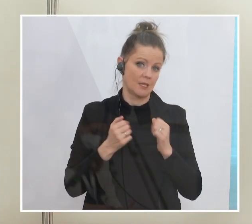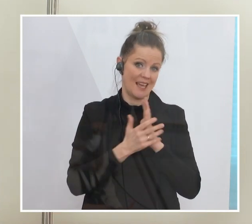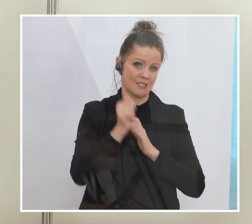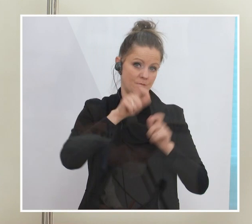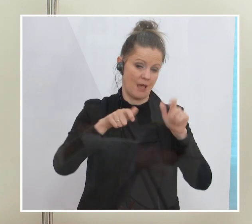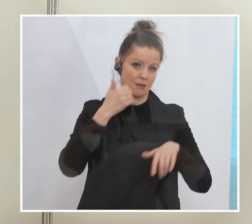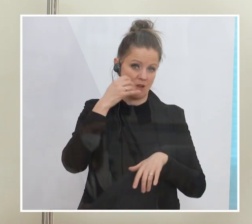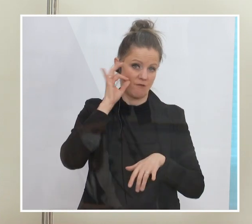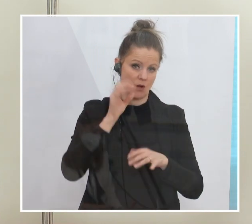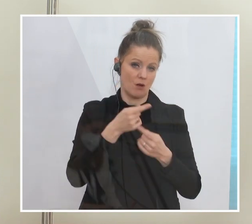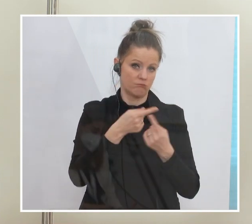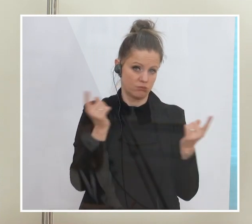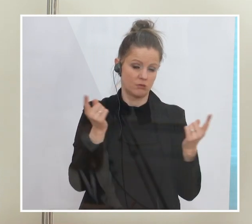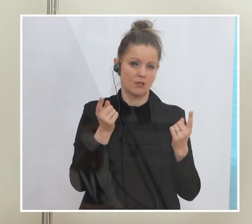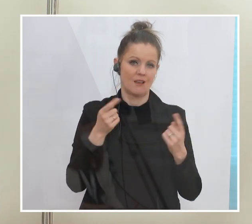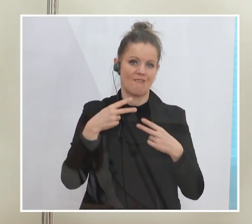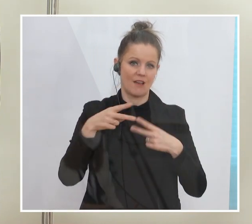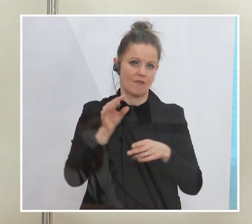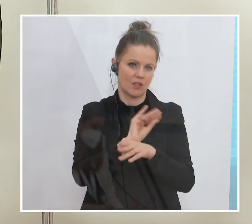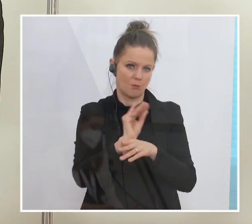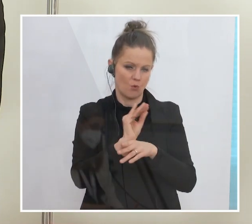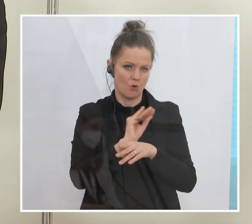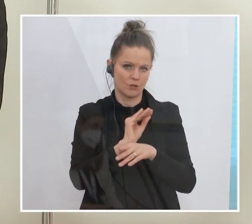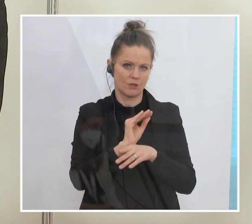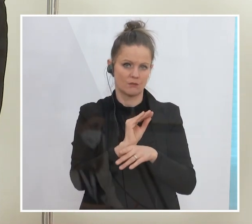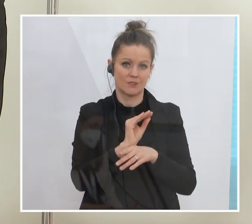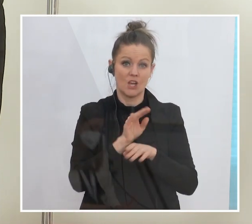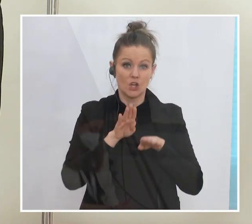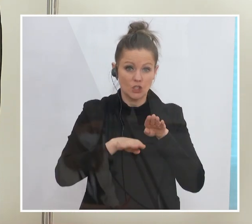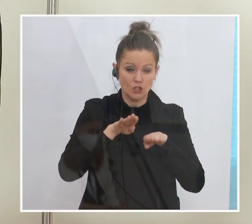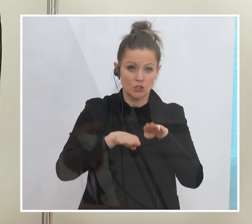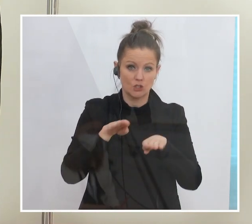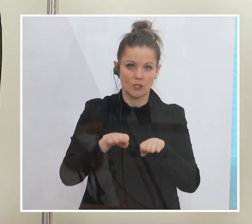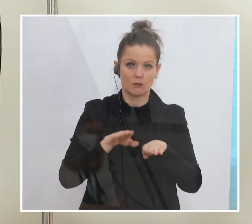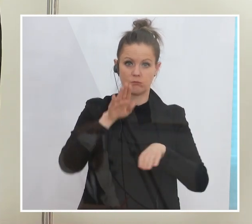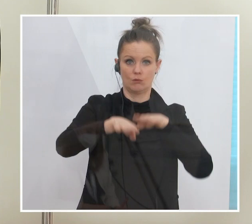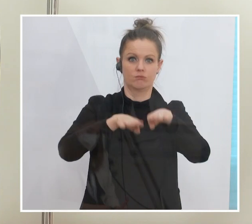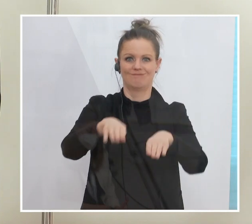weiter beobachtet werden, wie kleinteilig solche Schritte zu setzen sind, aber ab einer bestimmten